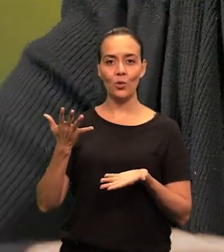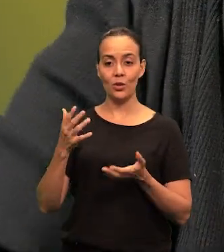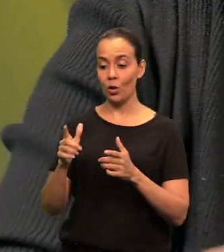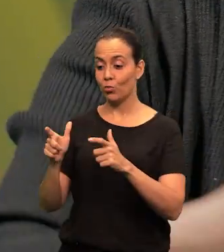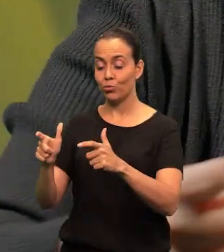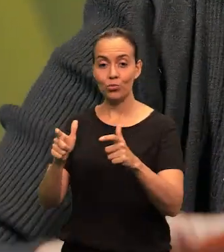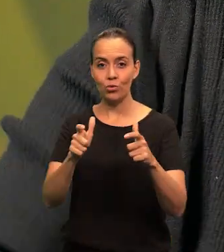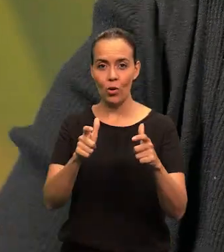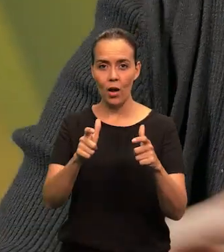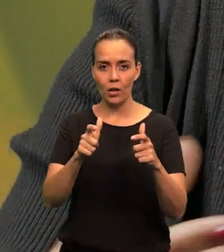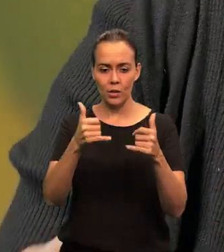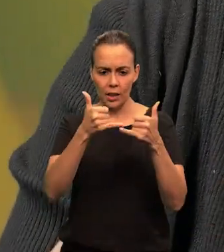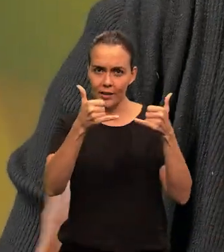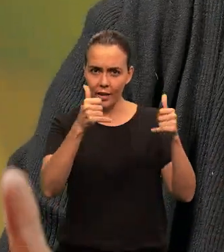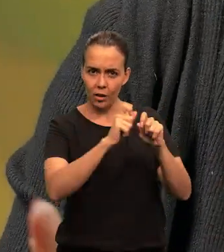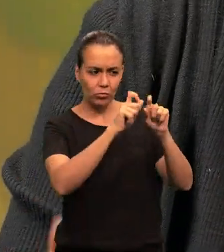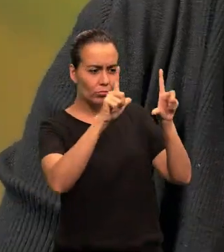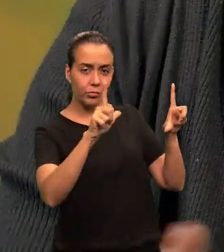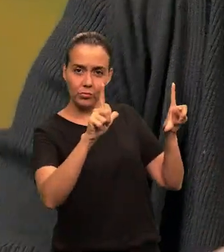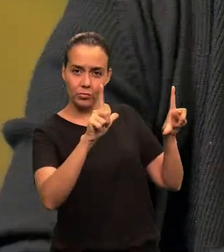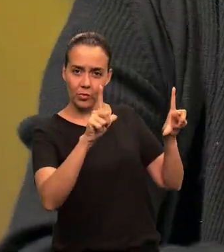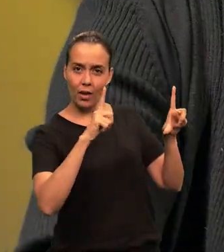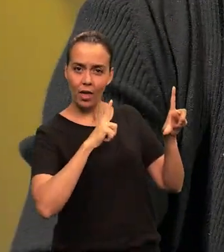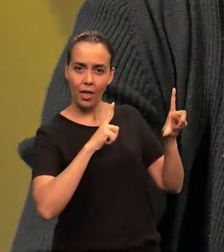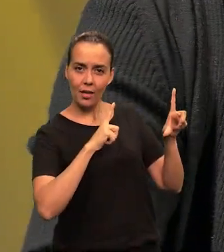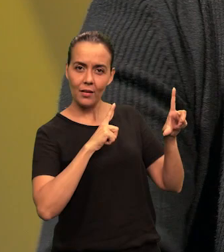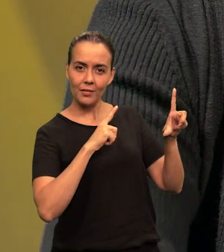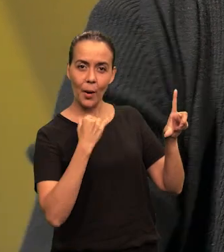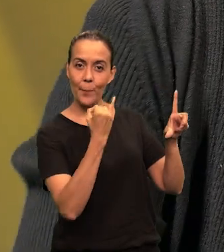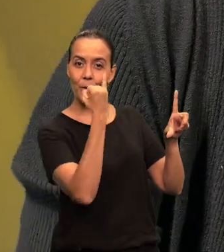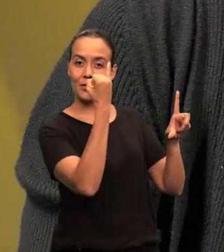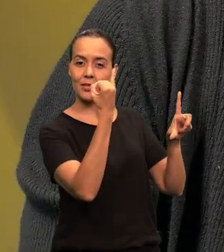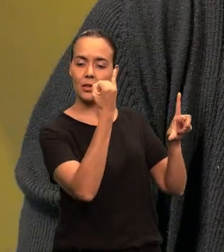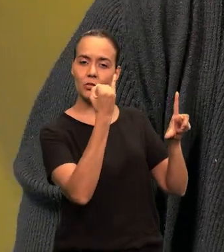foram existindo na internet, mas o Café Filosófico, sem dúvida nenhuma,